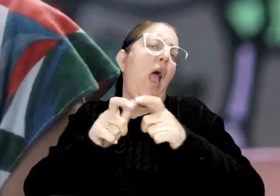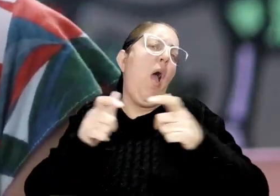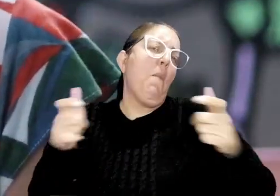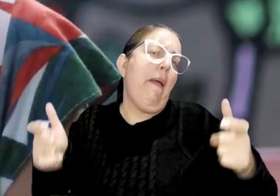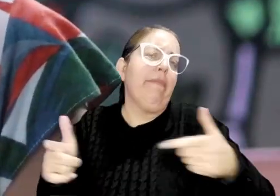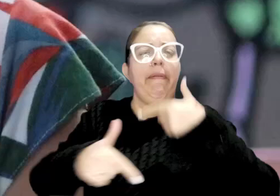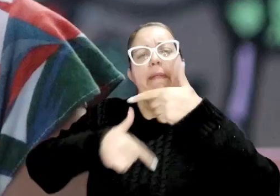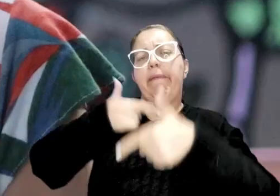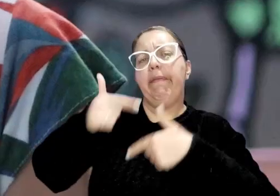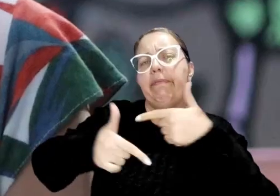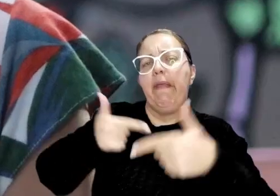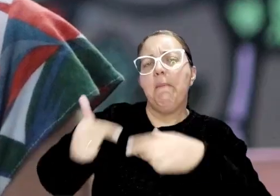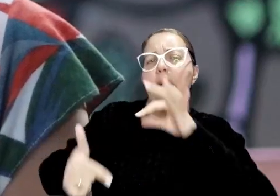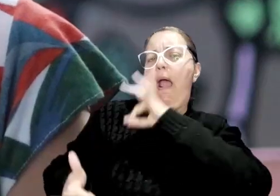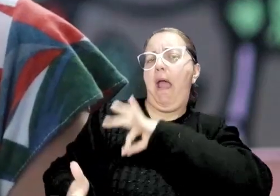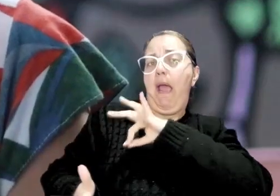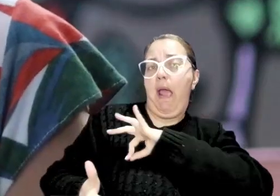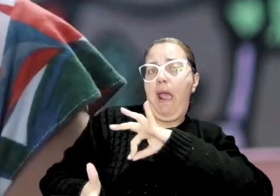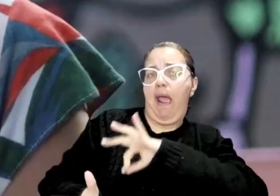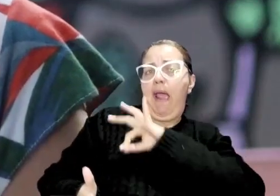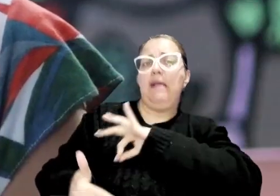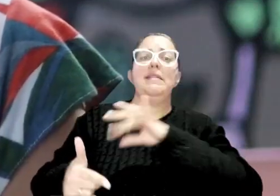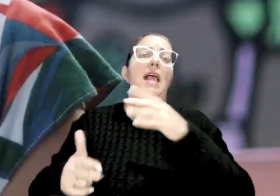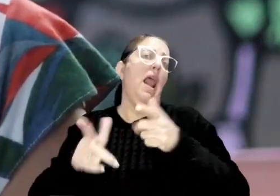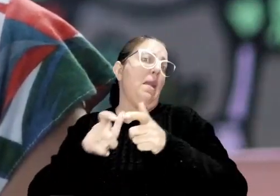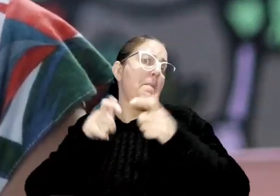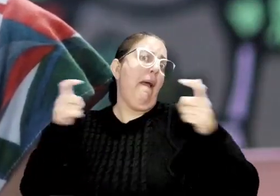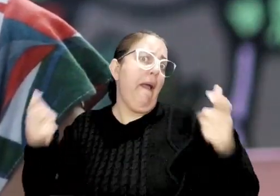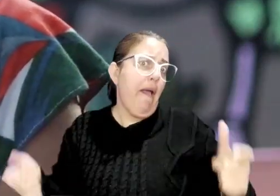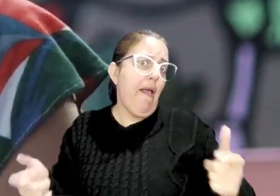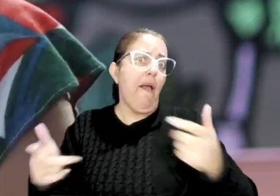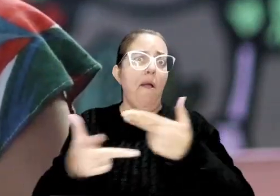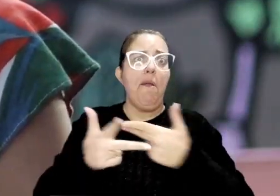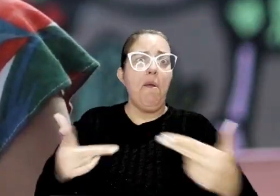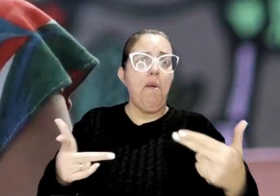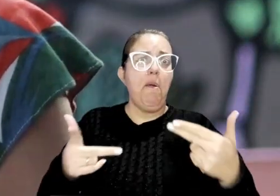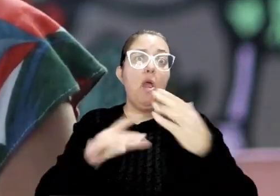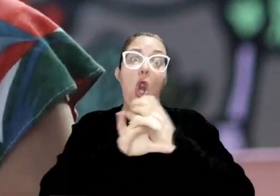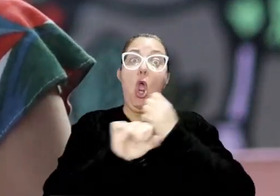tudo em projetos extremamente diferentes mas que parecia uma lógica de control c control V muitas